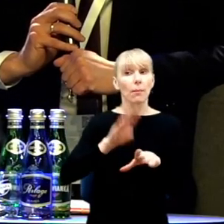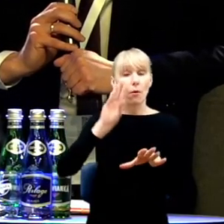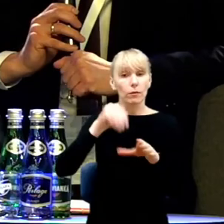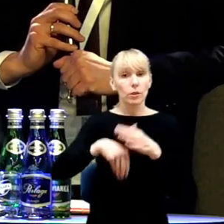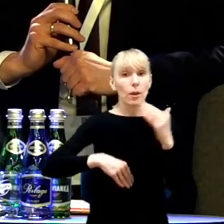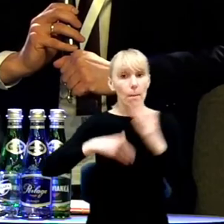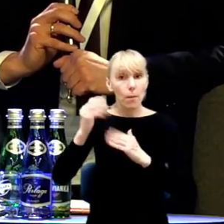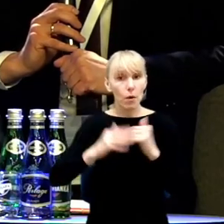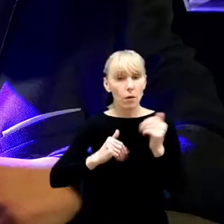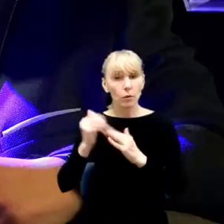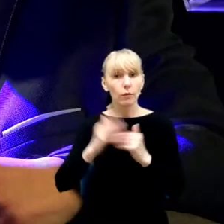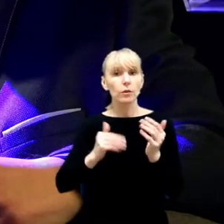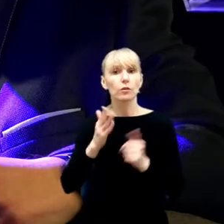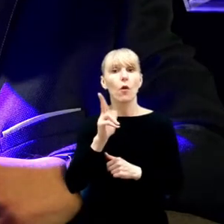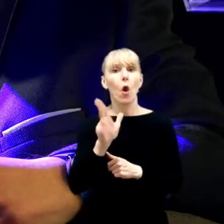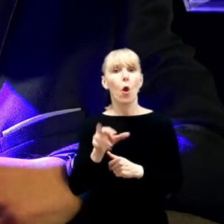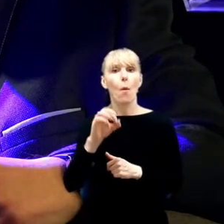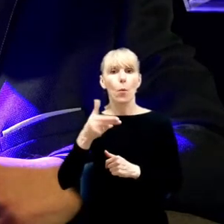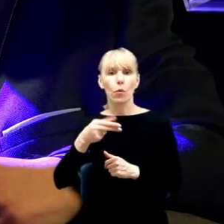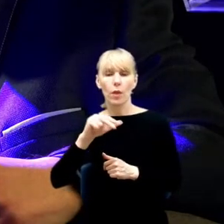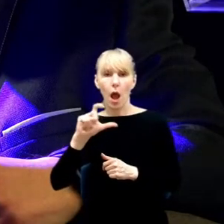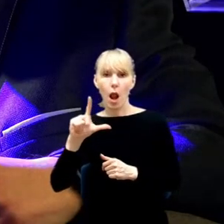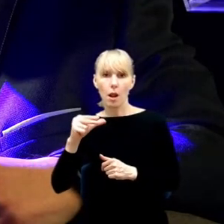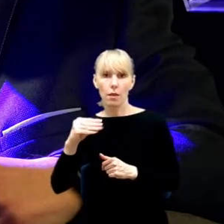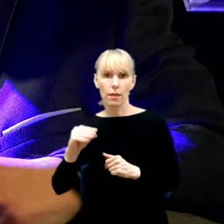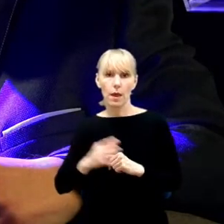bo to jest większość wniosków składanych w Banku Gospodarstwa Krajowego,